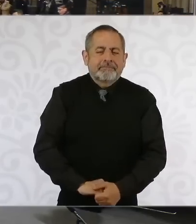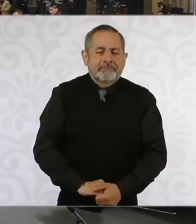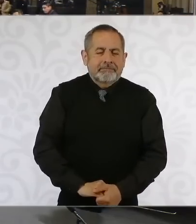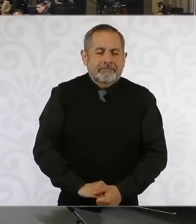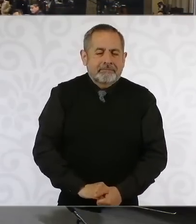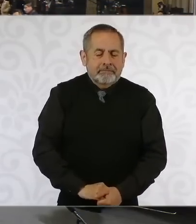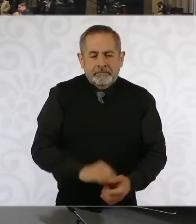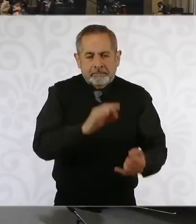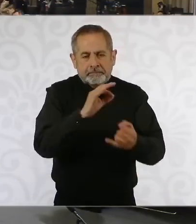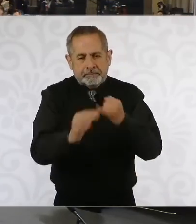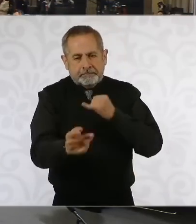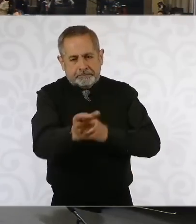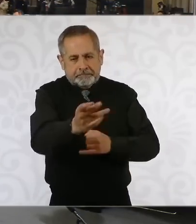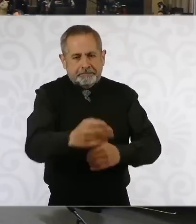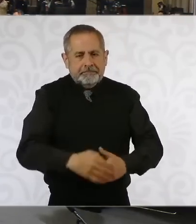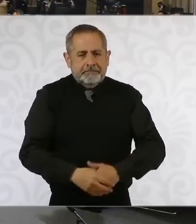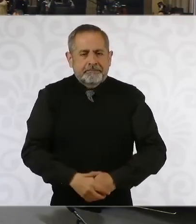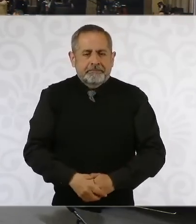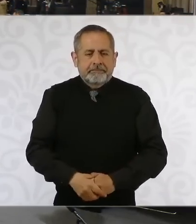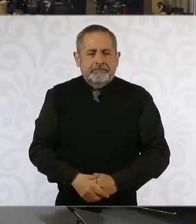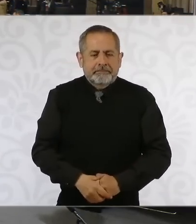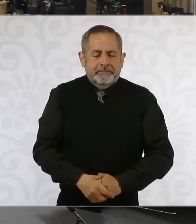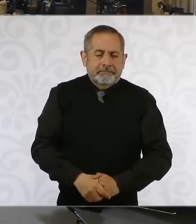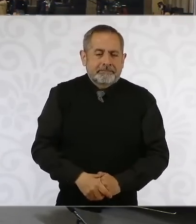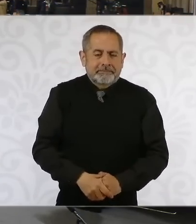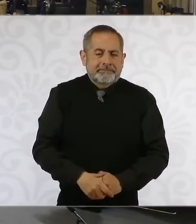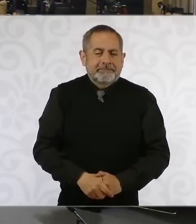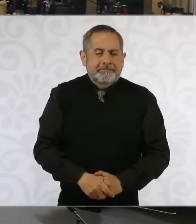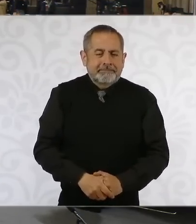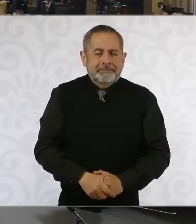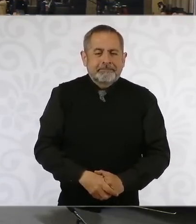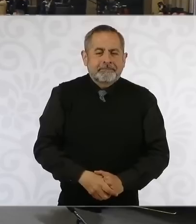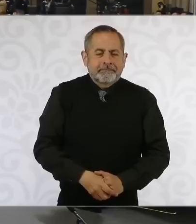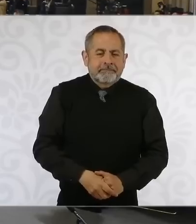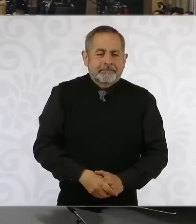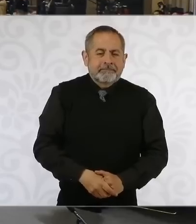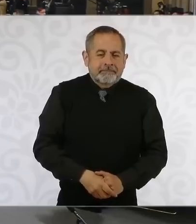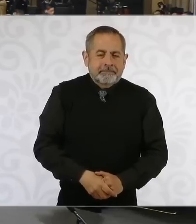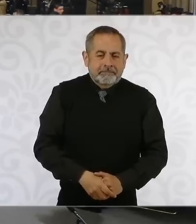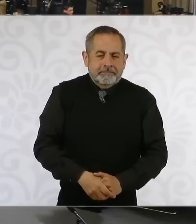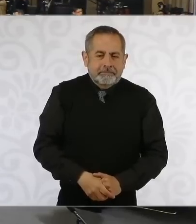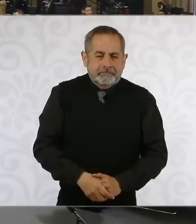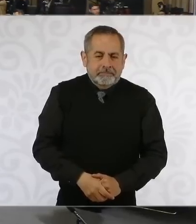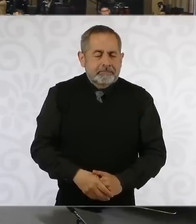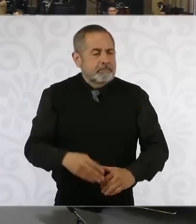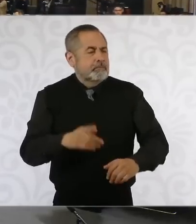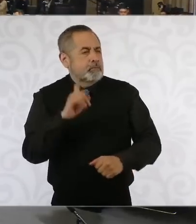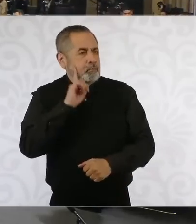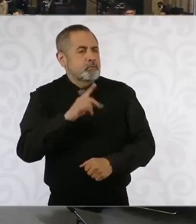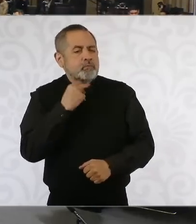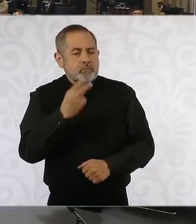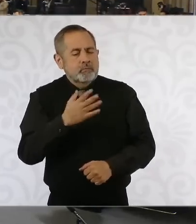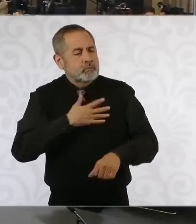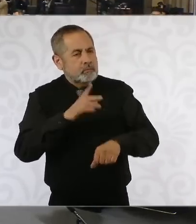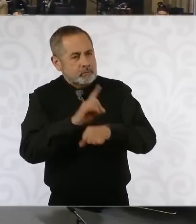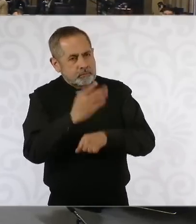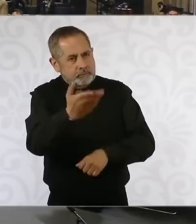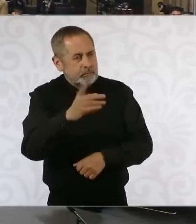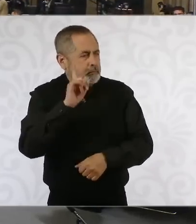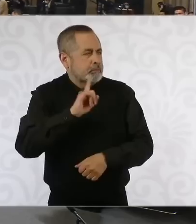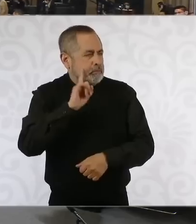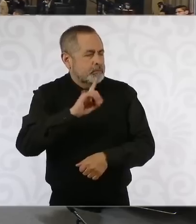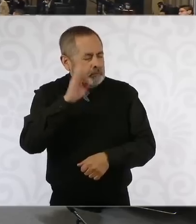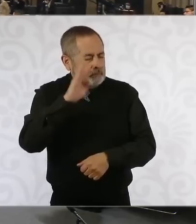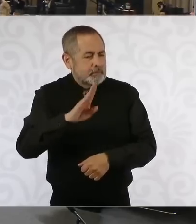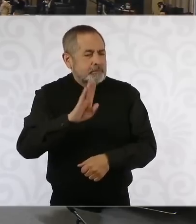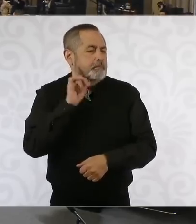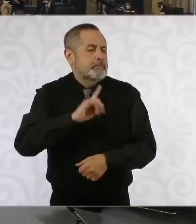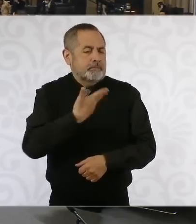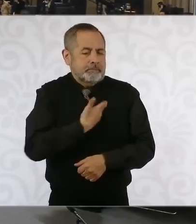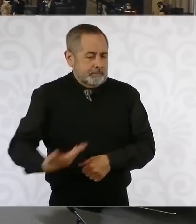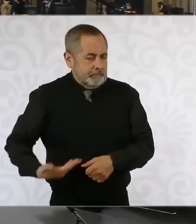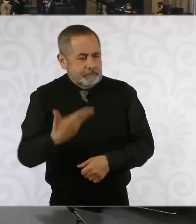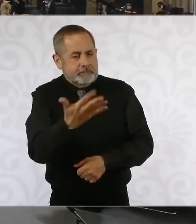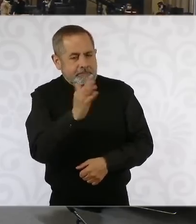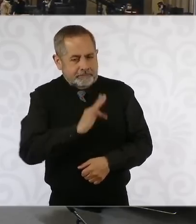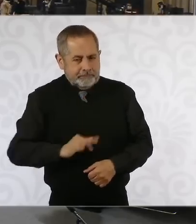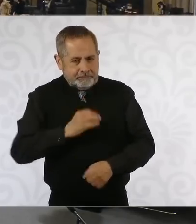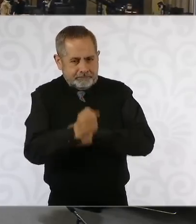última muy buenos días señora presidenta Pues primeramente Feliz año eh Feliz año a todos los